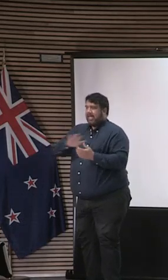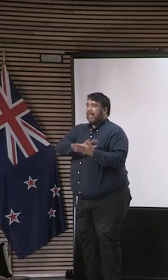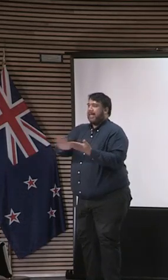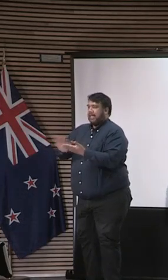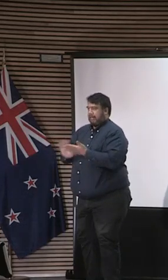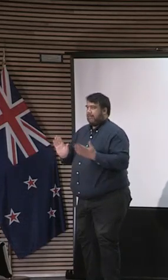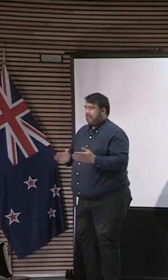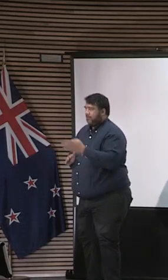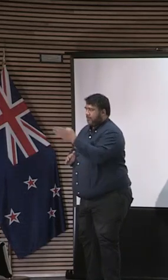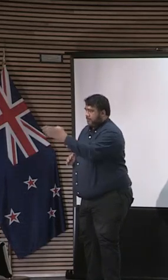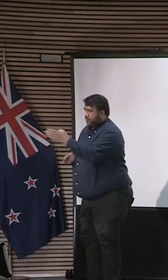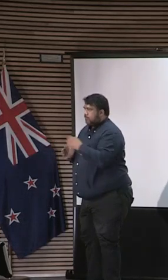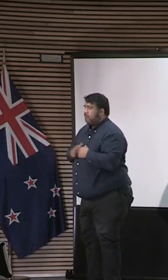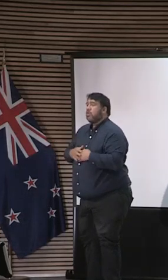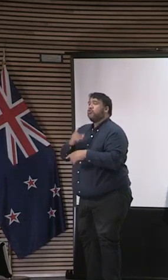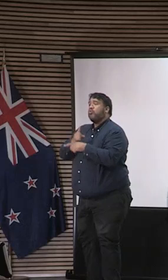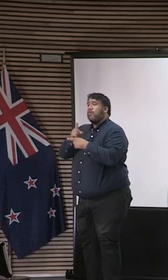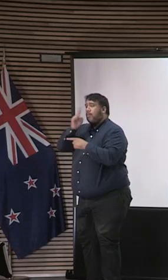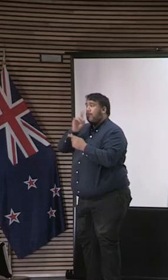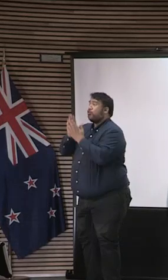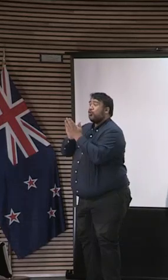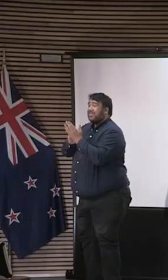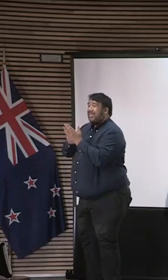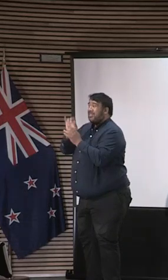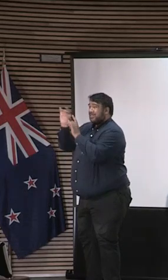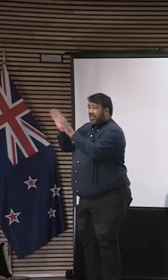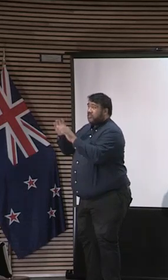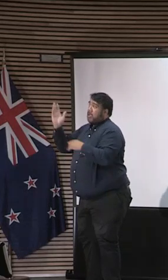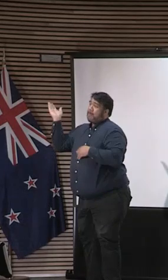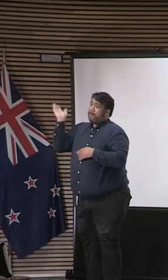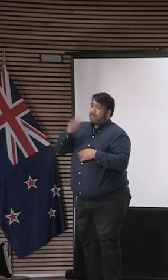a te kanohi, a koinei te putunga o nga tuku me tino whakaponohia